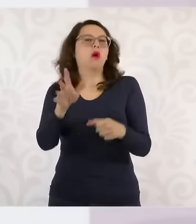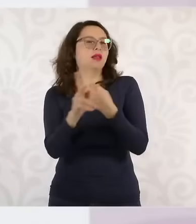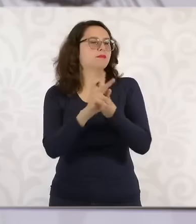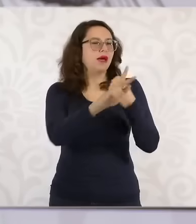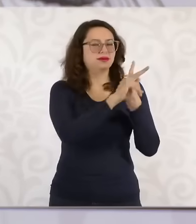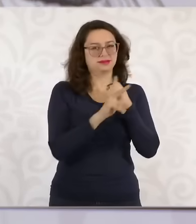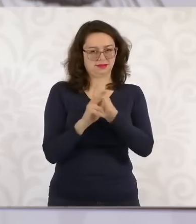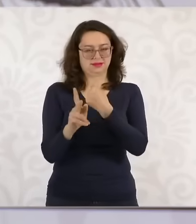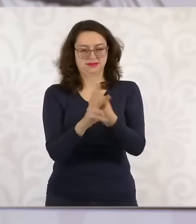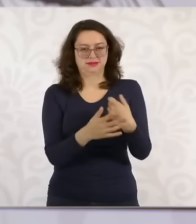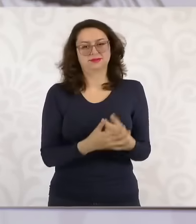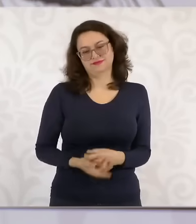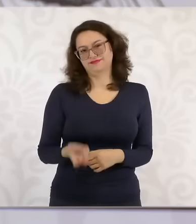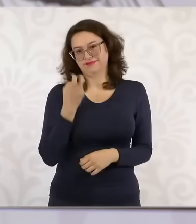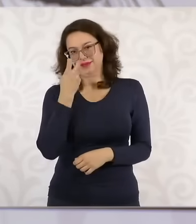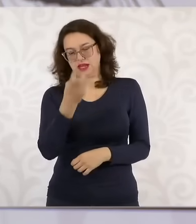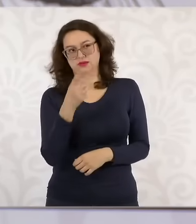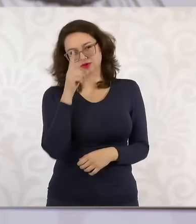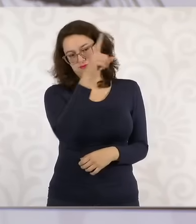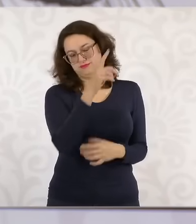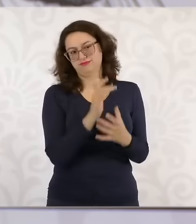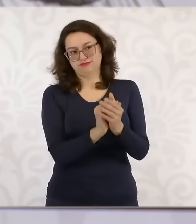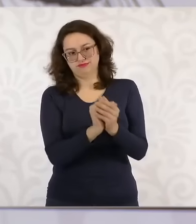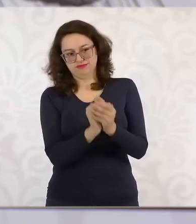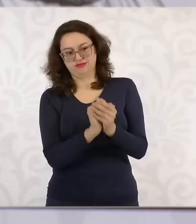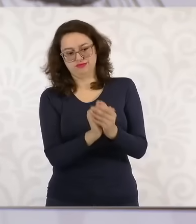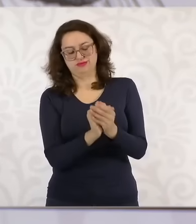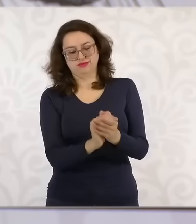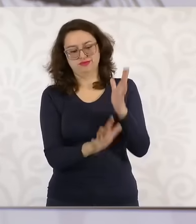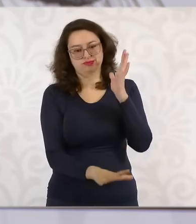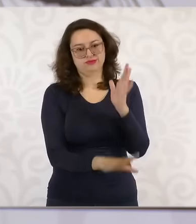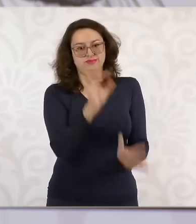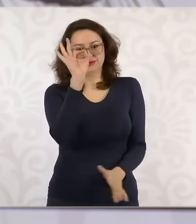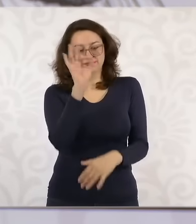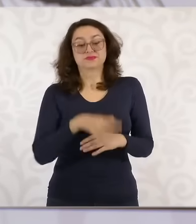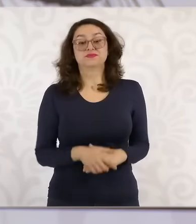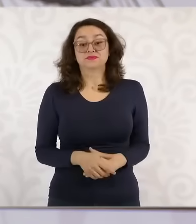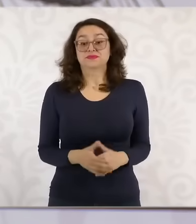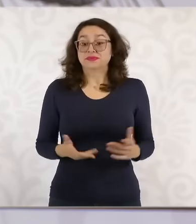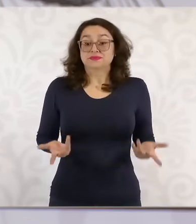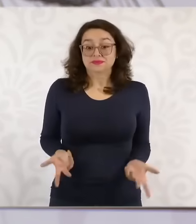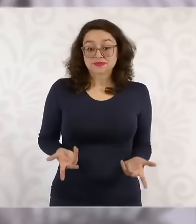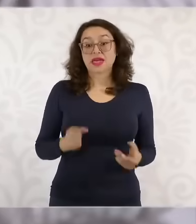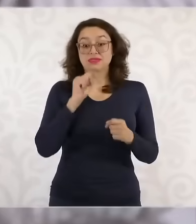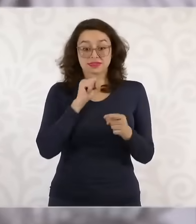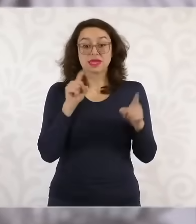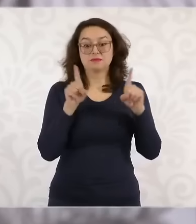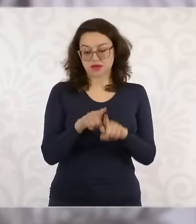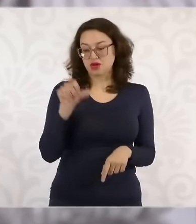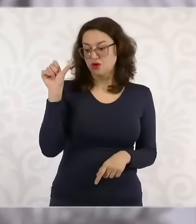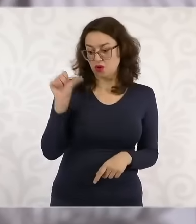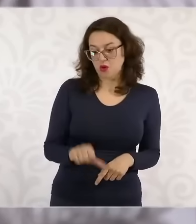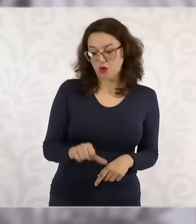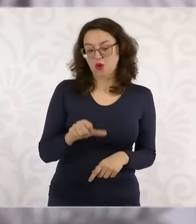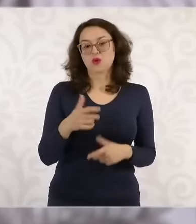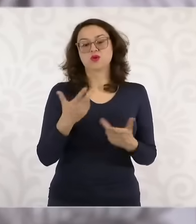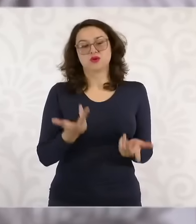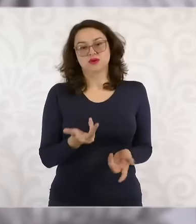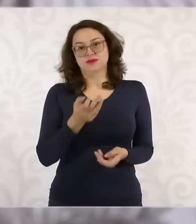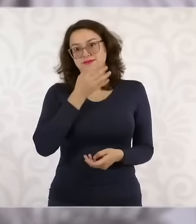Al fin sabremos cuál será el rival que enfrentará a nuestro país en el partido inaural de esta gran